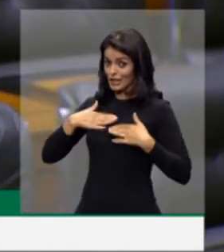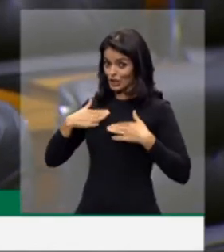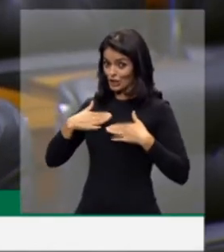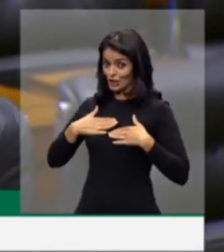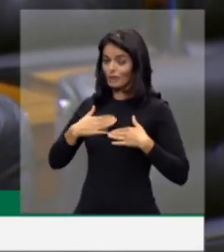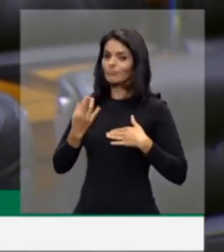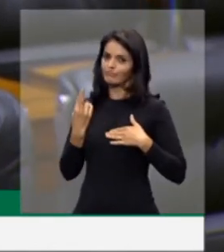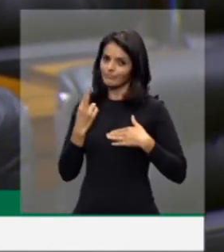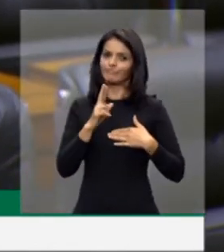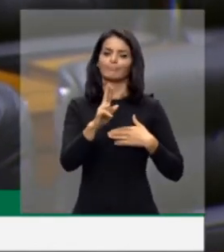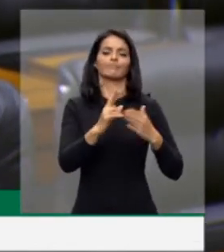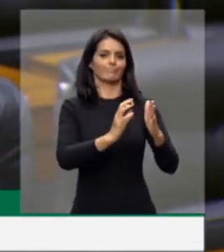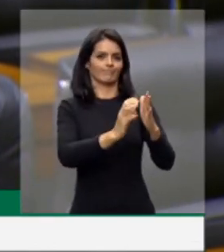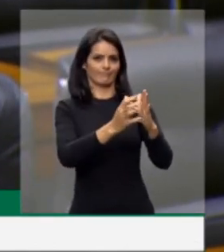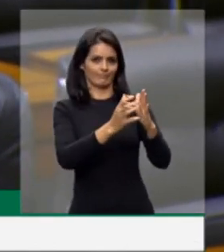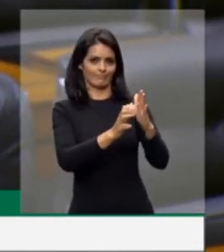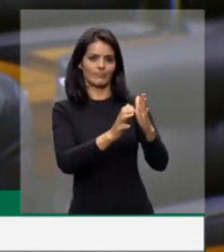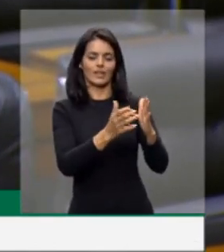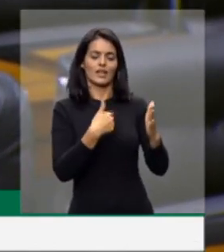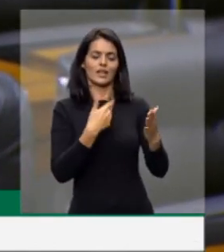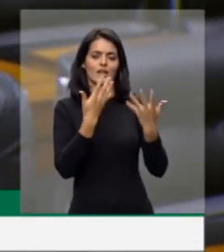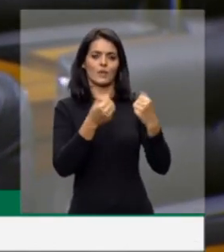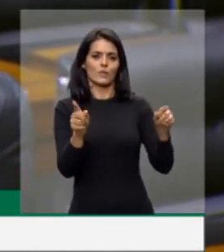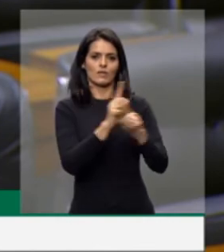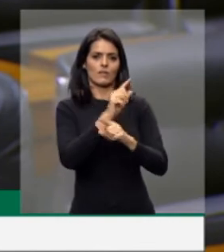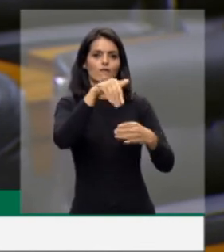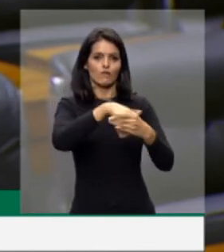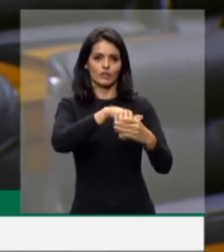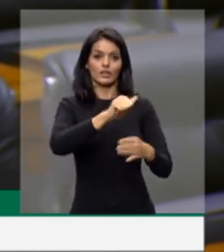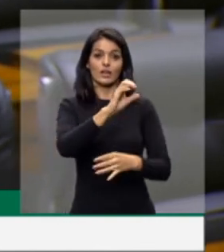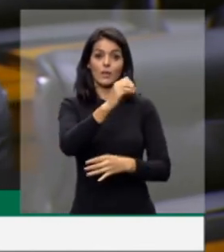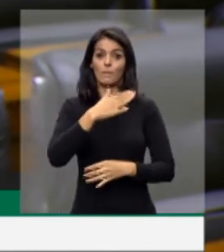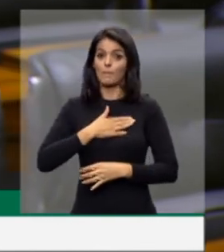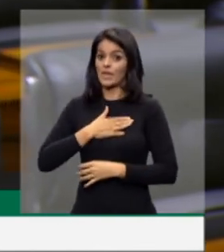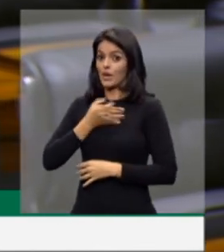PDT EU QUE AGRADEÇO, COMO VOTA O DEM? O DEMOCRATAS? APESAR DO MEU POSICIONAMENTO PESSOAL,